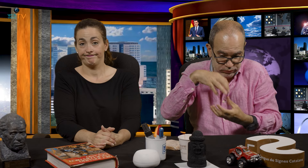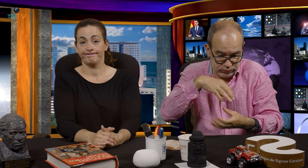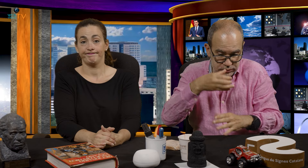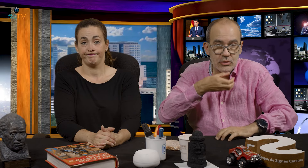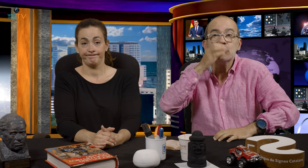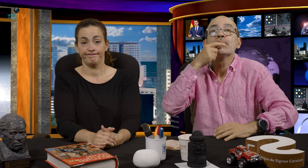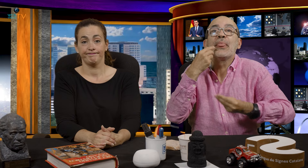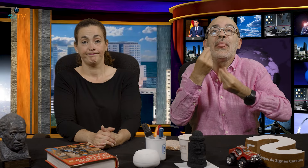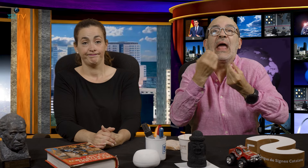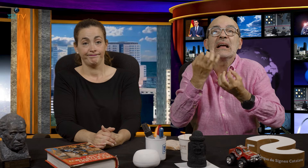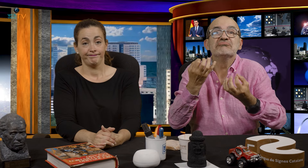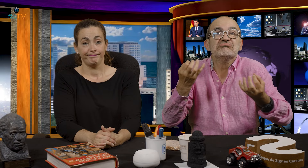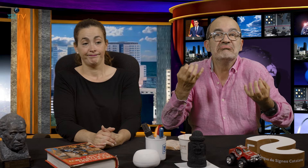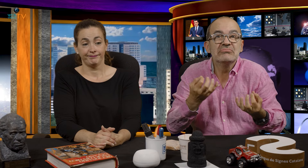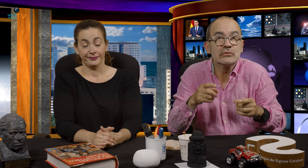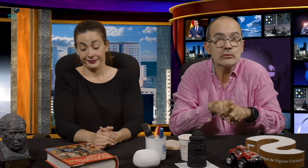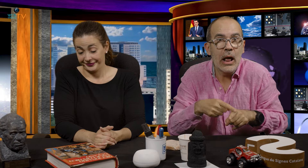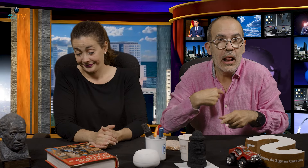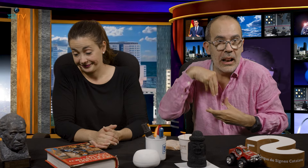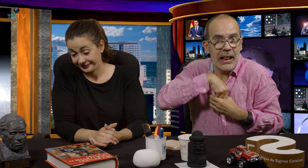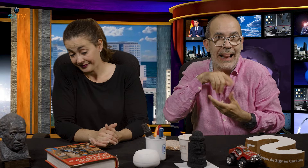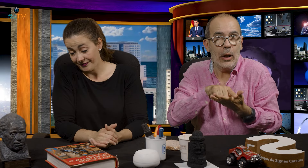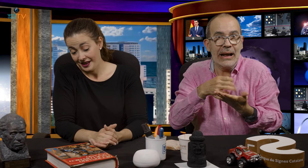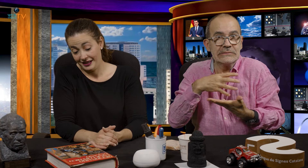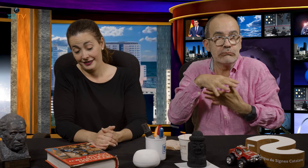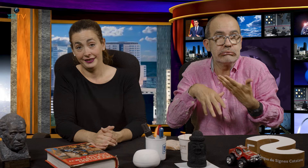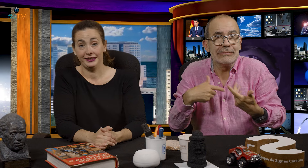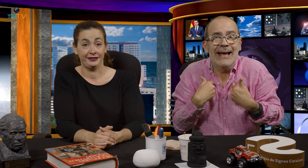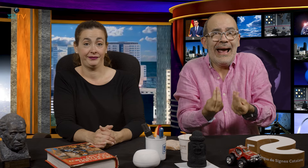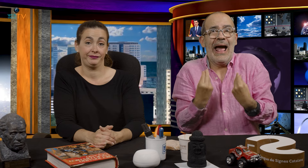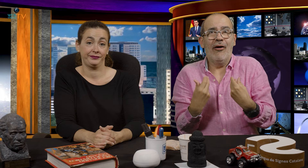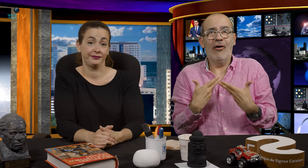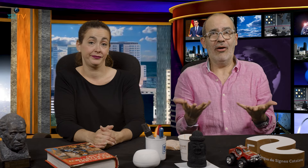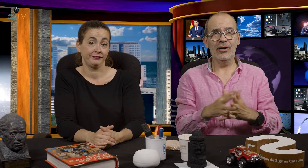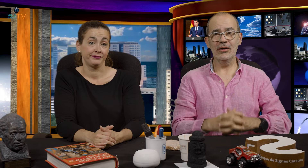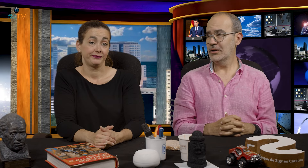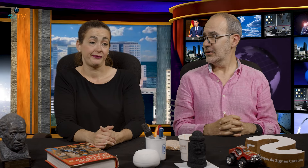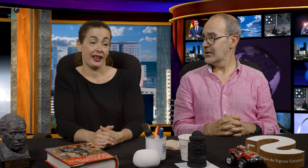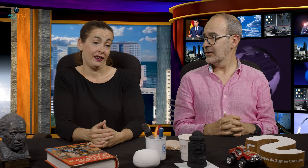que resulta en un sabor que no sé reconocer. Con las lenguas de signos me pasa lo mismo, ¿Qué quieres que haga?